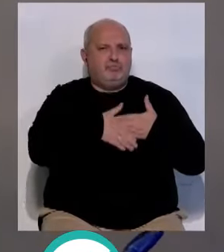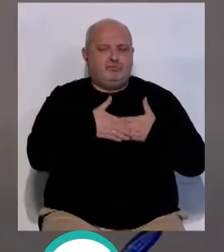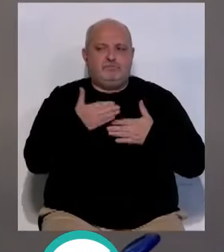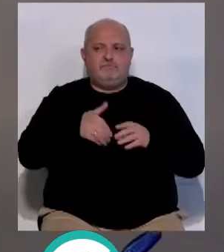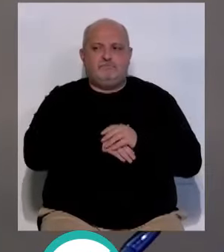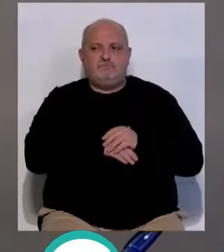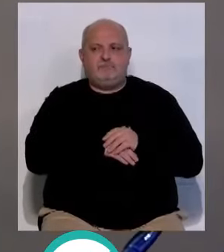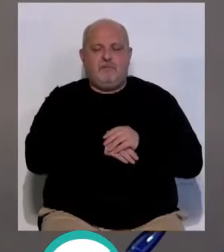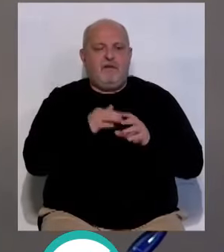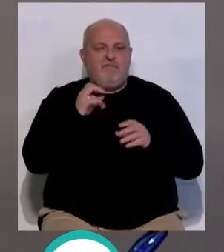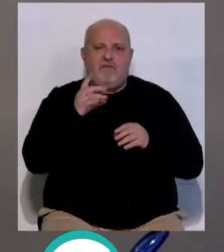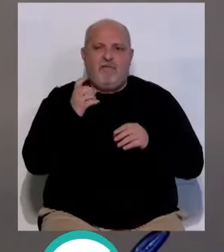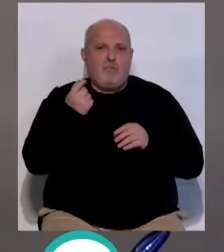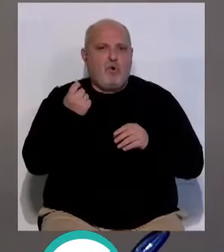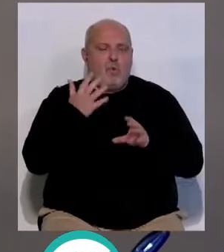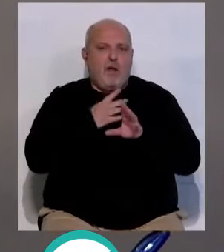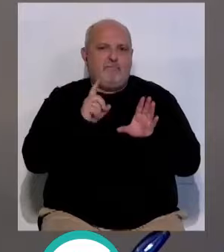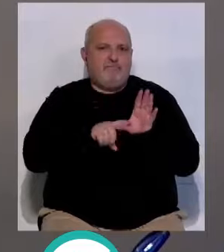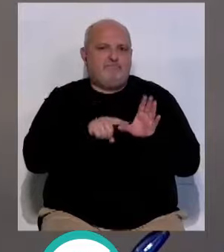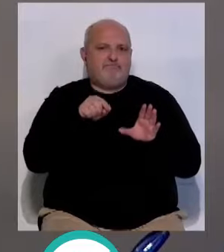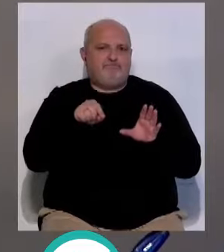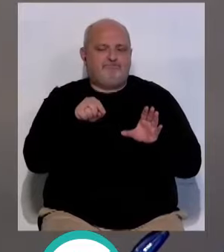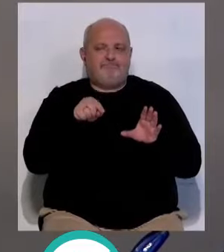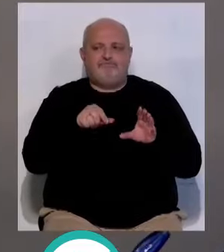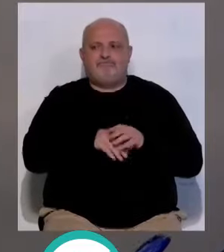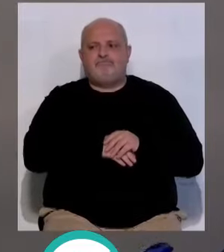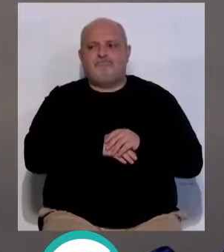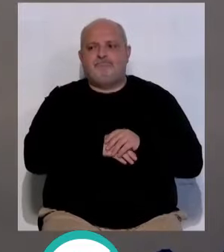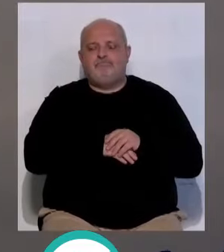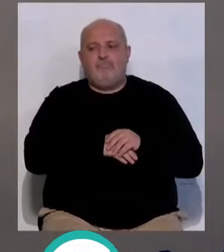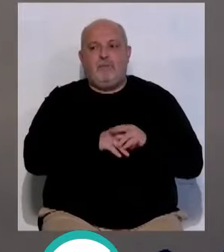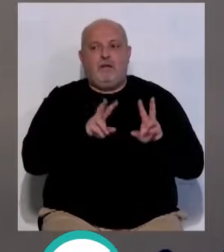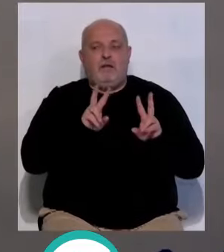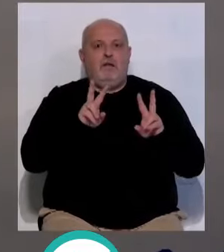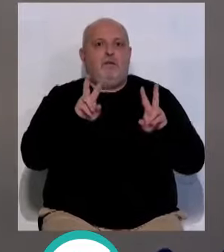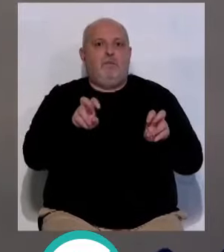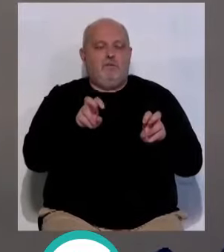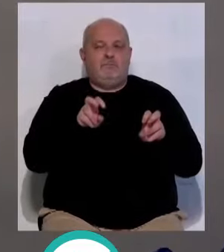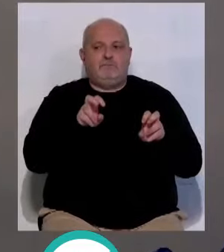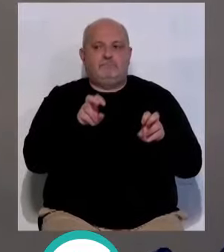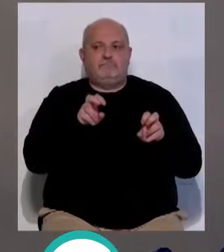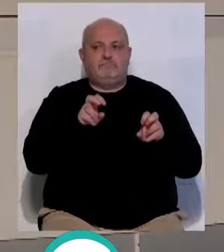Entonces San hemeterio ahí no cuela no no jugador para eso desde el inicio deserio aporta mucho al